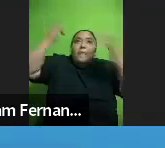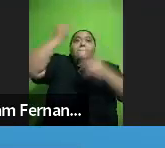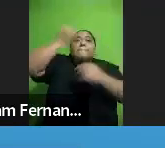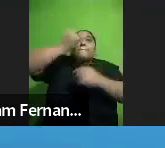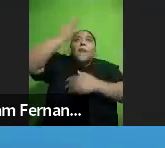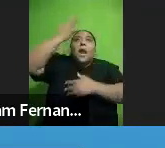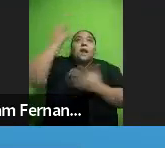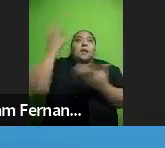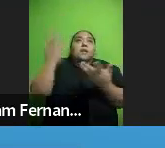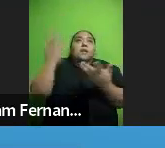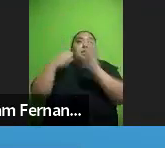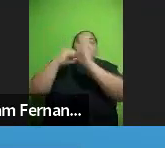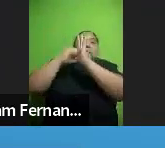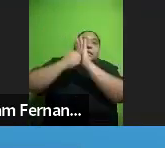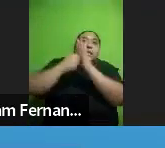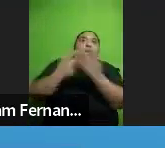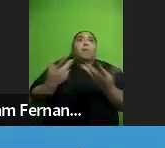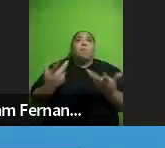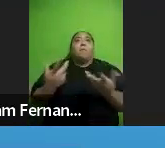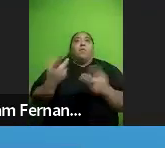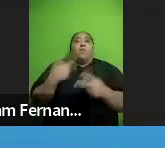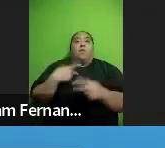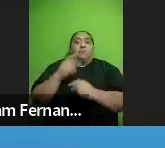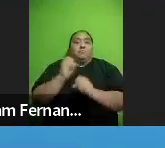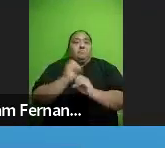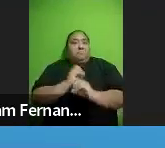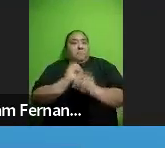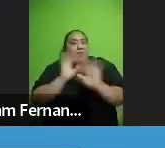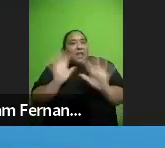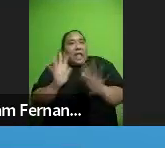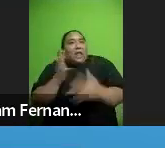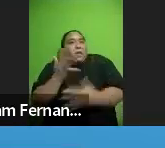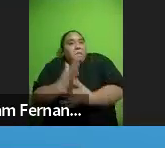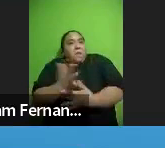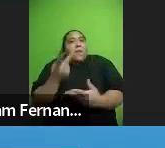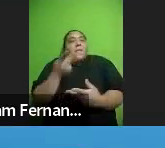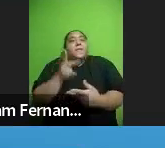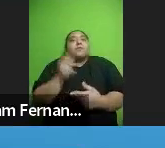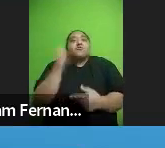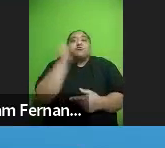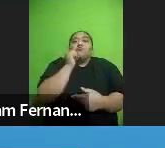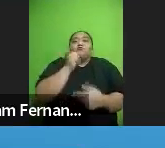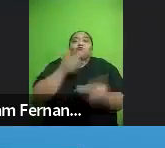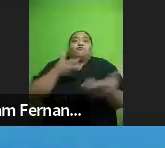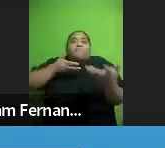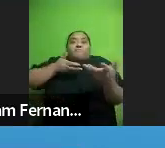en el pensamiento. Eran como imágenes y Eran como imágenes y signos , y que eran , y que eran más o menos , y que eran más o menos claras y que simplemente se combinaban